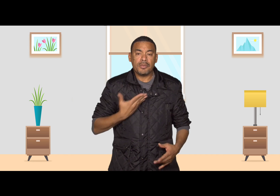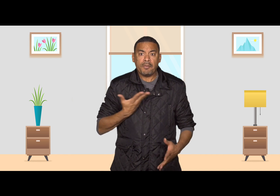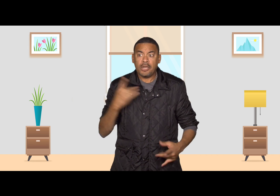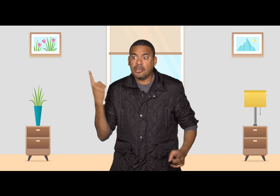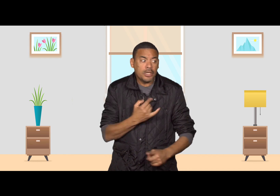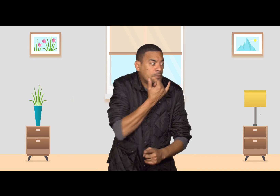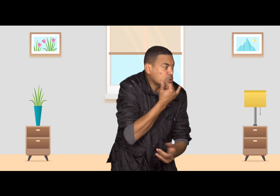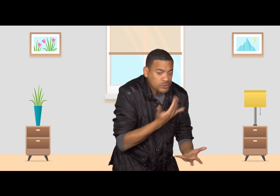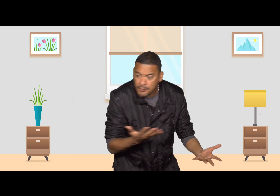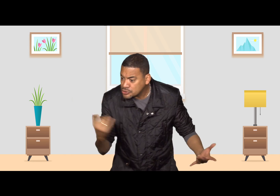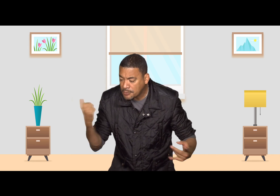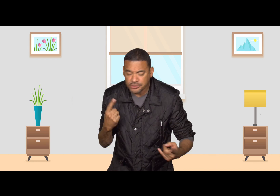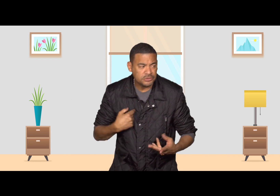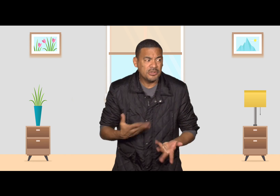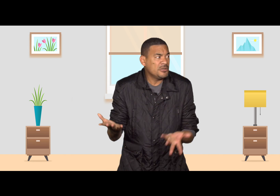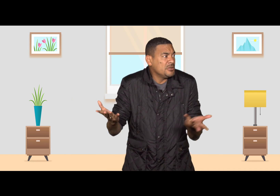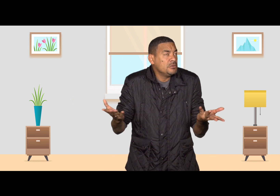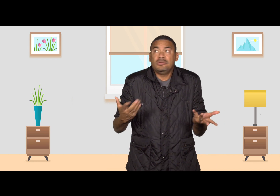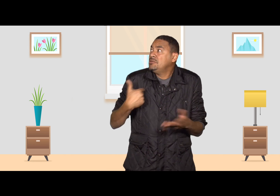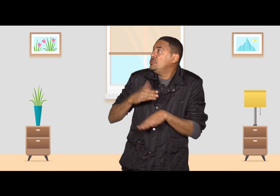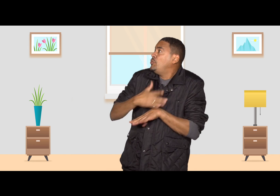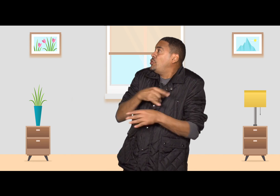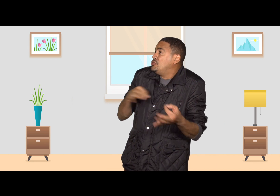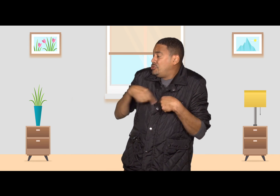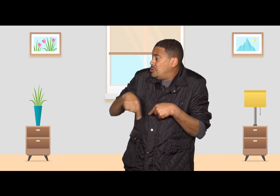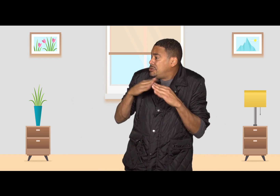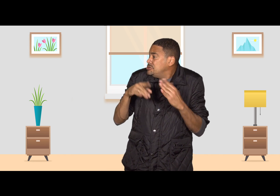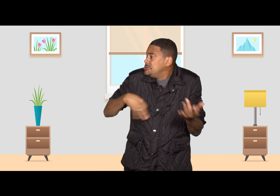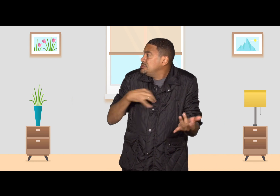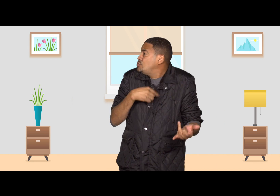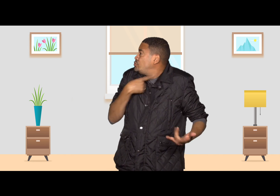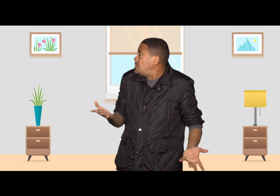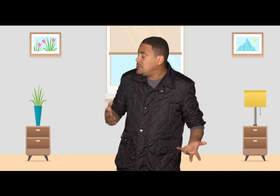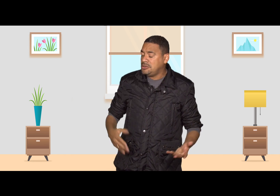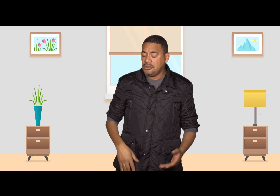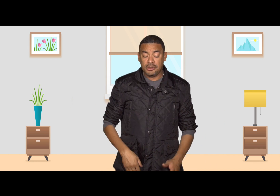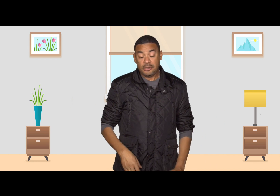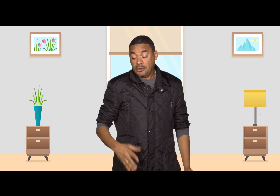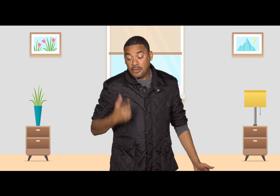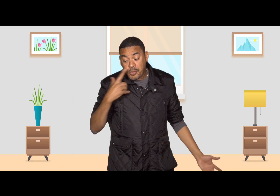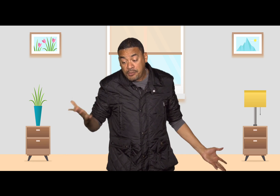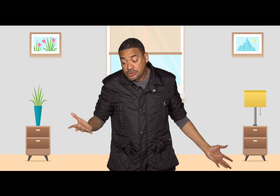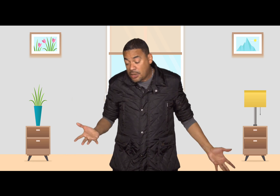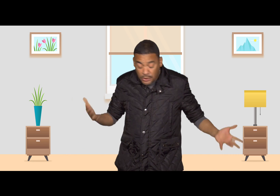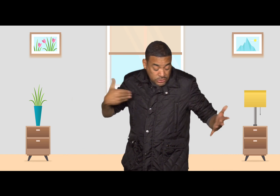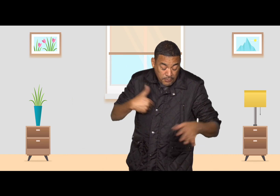La madre acudió afanada y preguntó angustiada qué sucedía. El niño le dijo: No es mi culpa, estoy tocando el violín dentro de casa y a mi papá no le gusta. El padre respondió: - Es suficiente, eres muy terco,